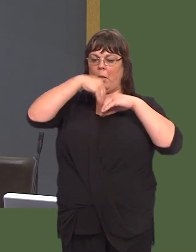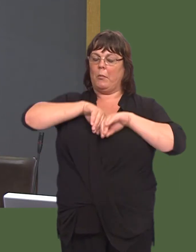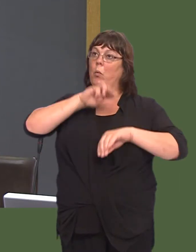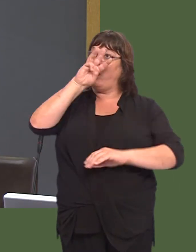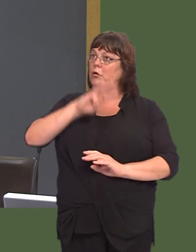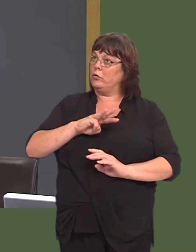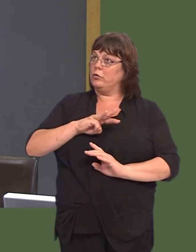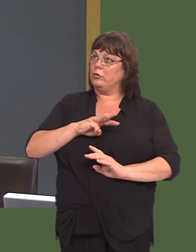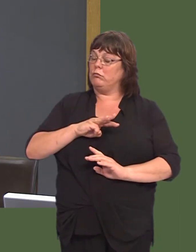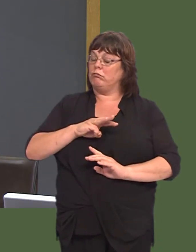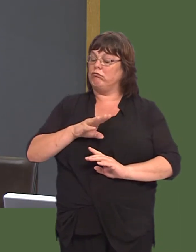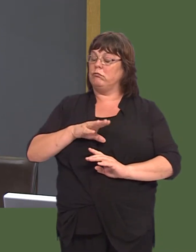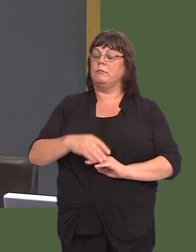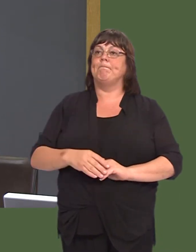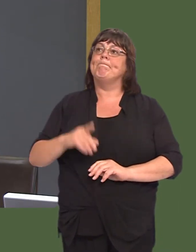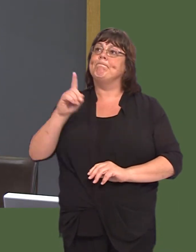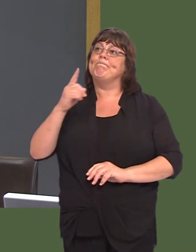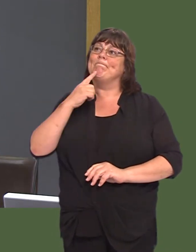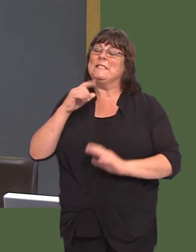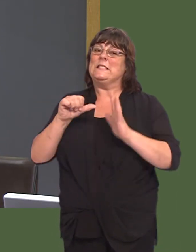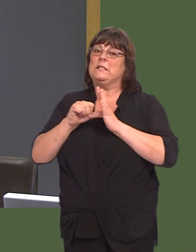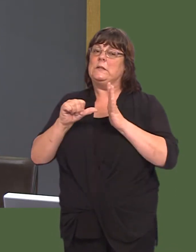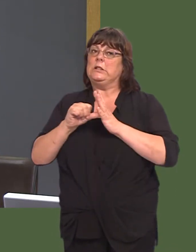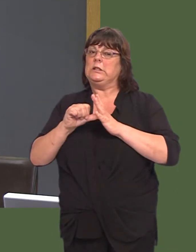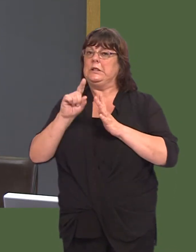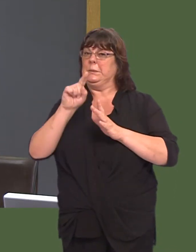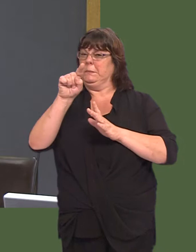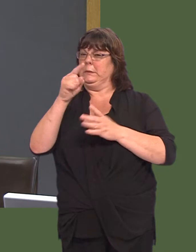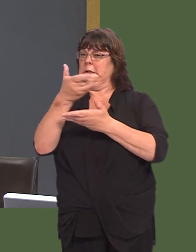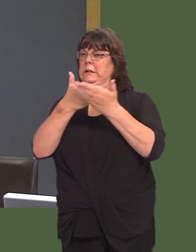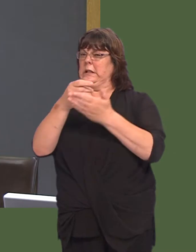Fel rych chi wediíi ddweud, maeín anodd ichi drafod y mater uniongyrchol yma, ond